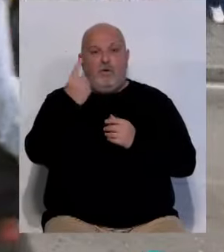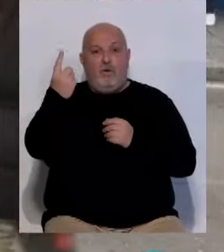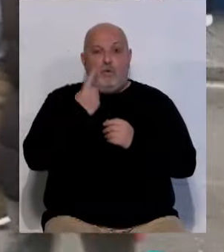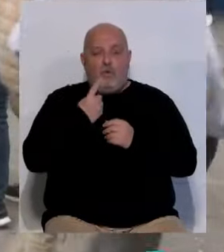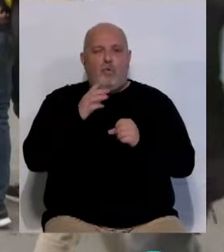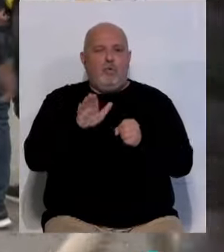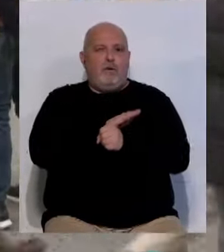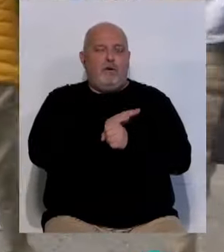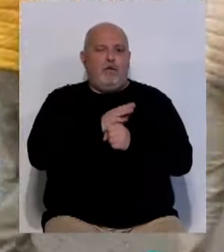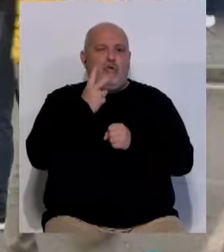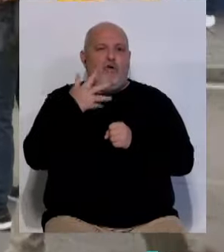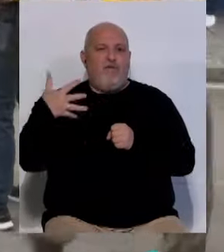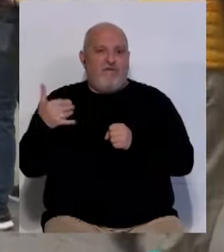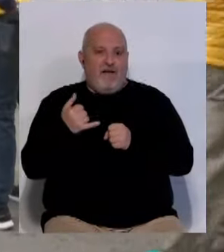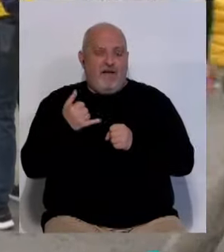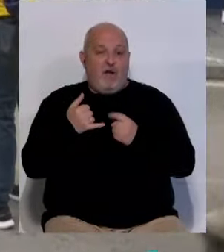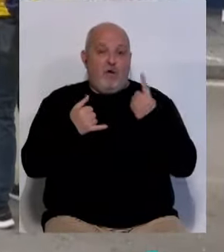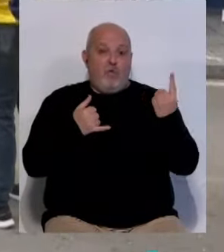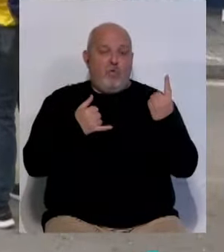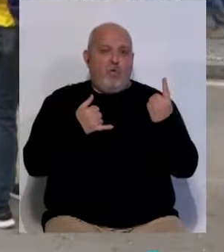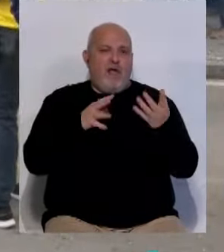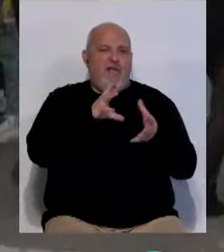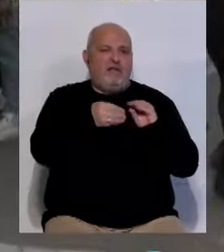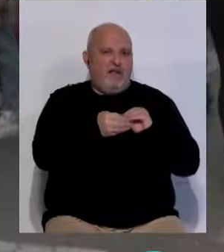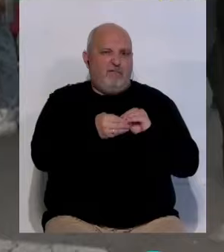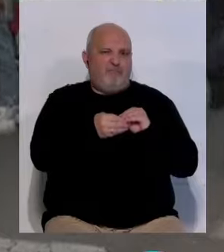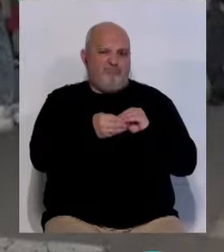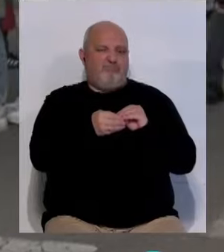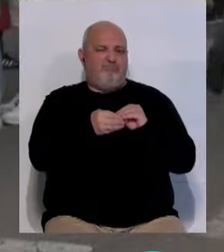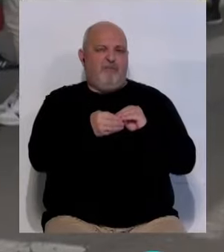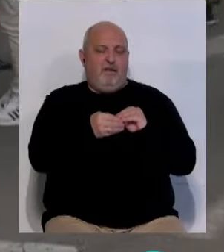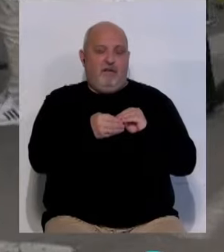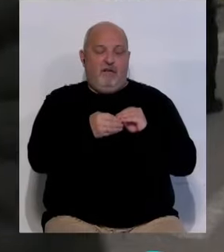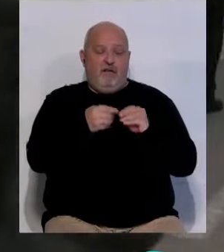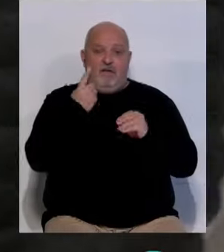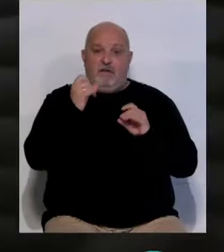cubrir dos bajas y un futbolista que se tiene que adaptar porque un futbolista que viene sin conocer